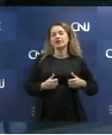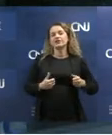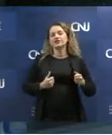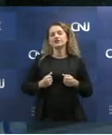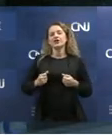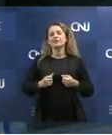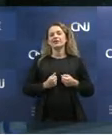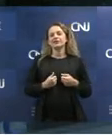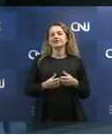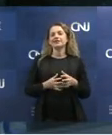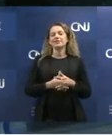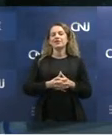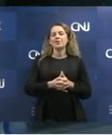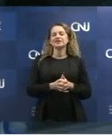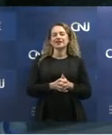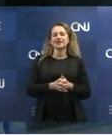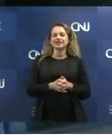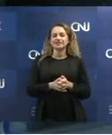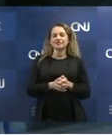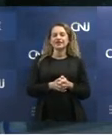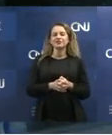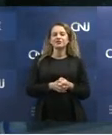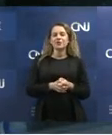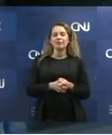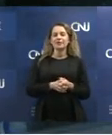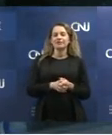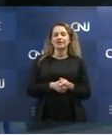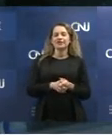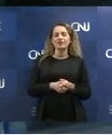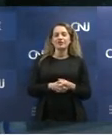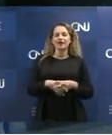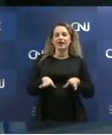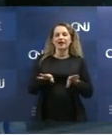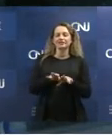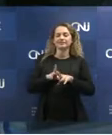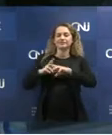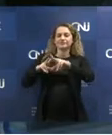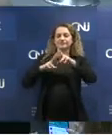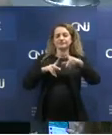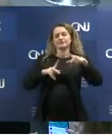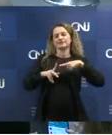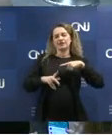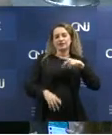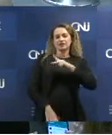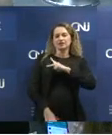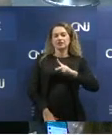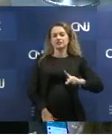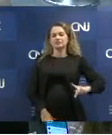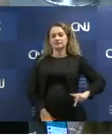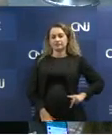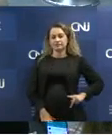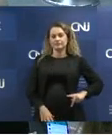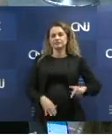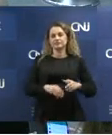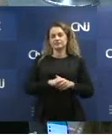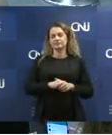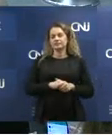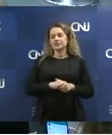dúvida. Eu acompanho a divergência, senhor presidente e conselheiro Marcelo Terto,